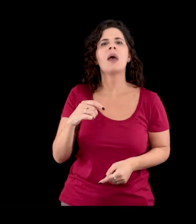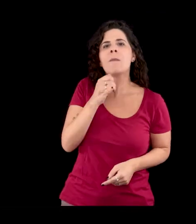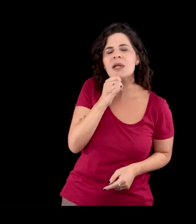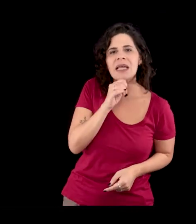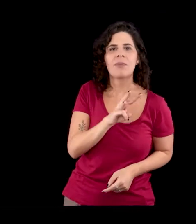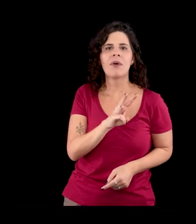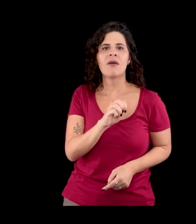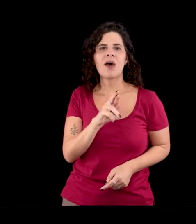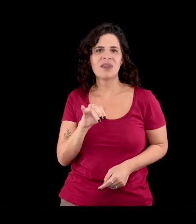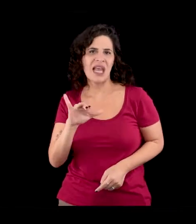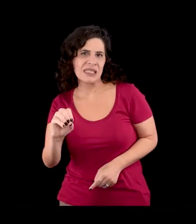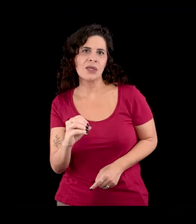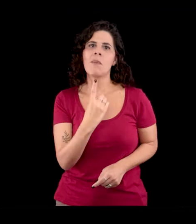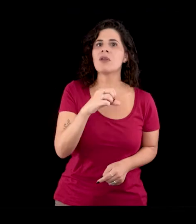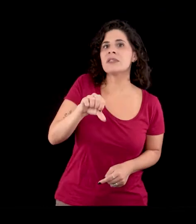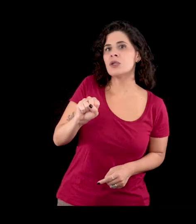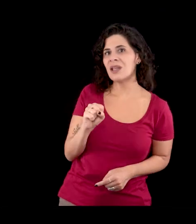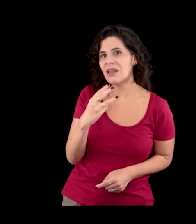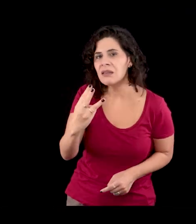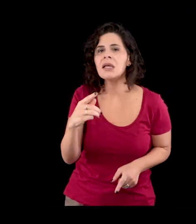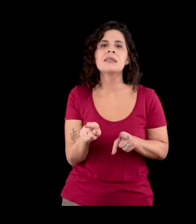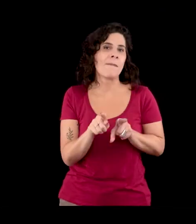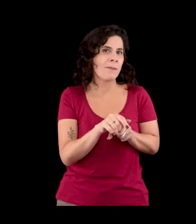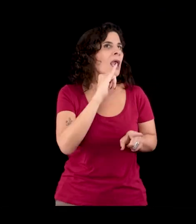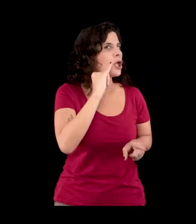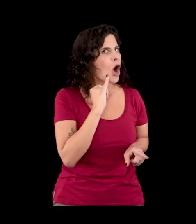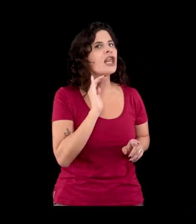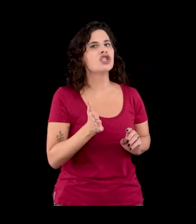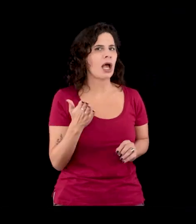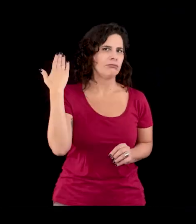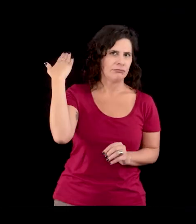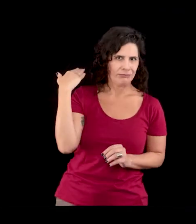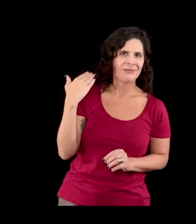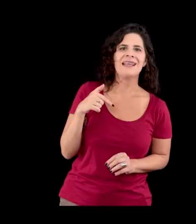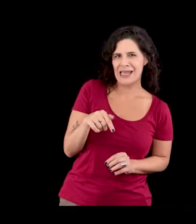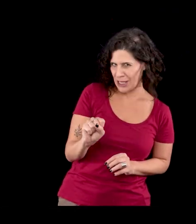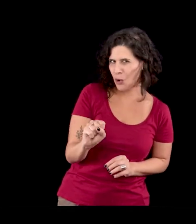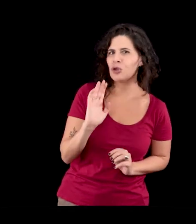Waltercio, em 1983, a Iole já tinha, de 1978, da Arte Global,